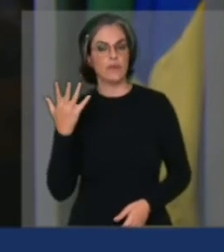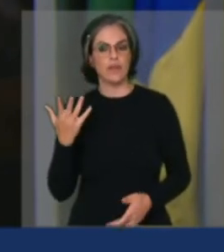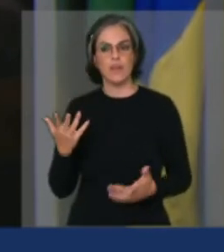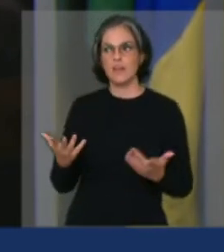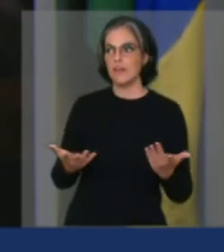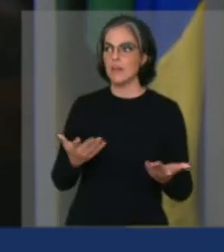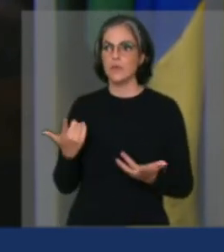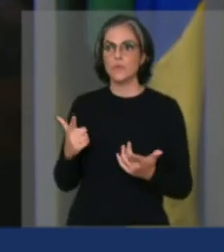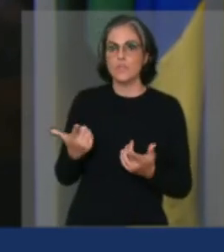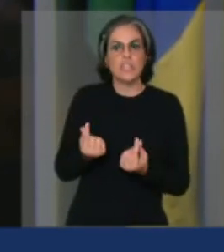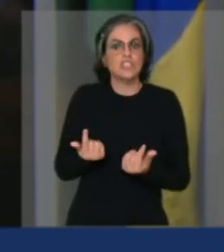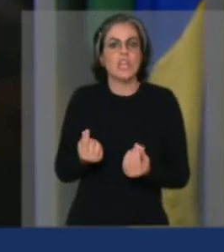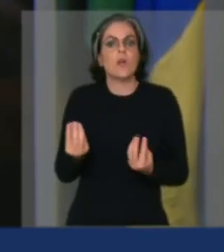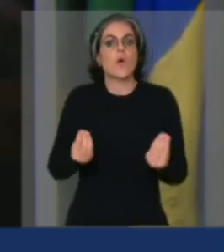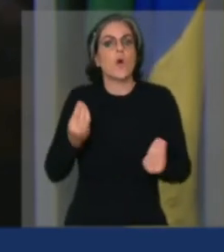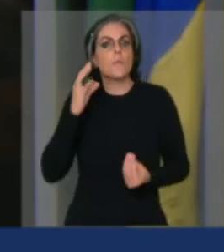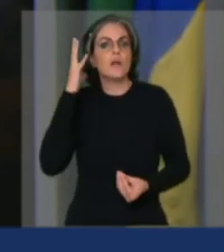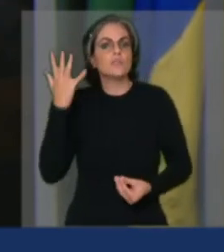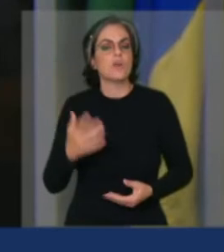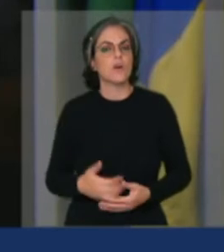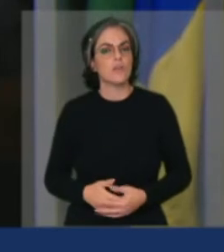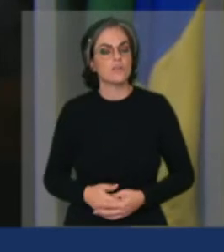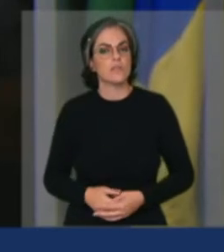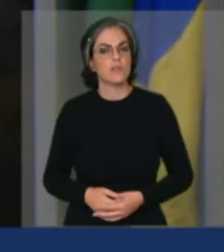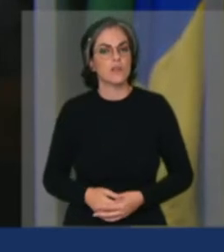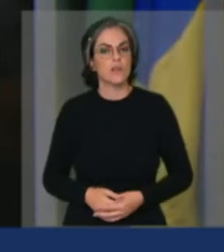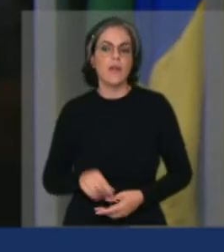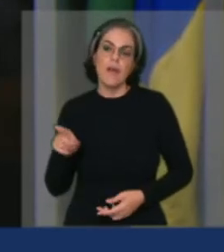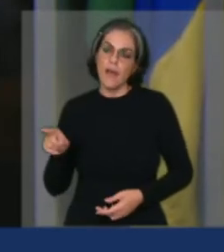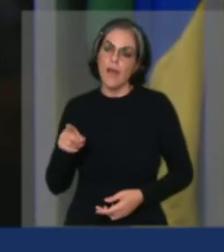DINHEIRO, COMO SE RESOLVE? EU DEI ESTE CONSELHO PARA GENERAL SANTOS FILHO, PEÇA PARA SAIR